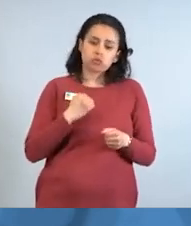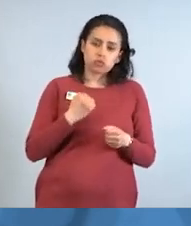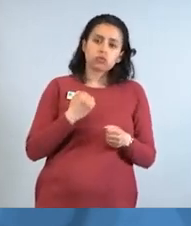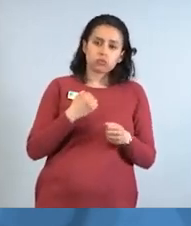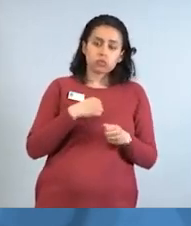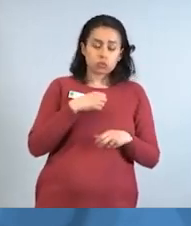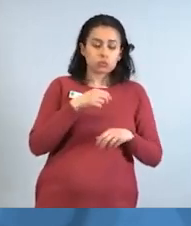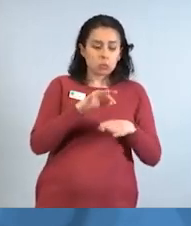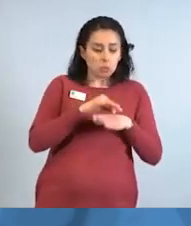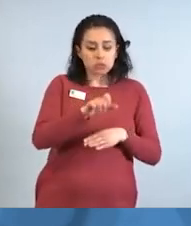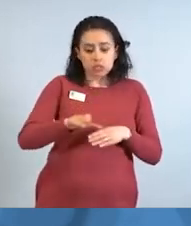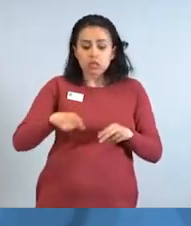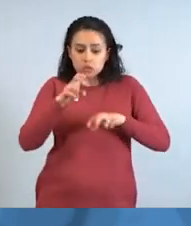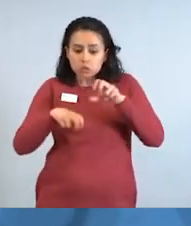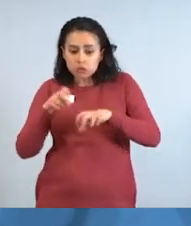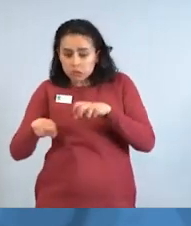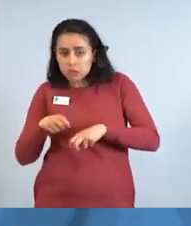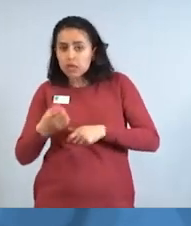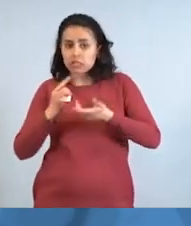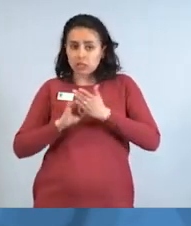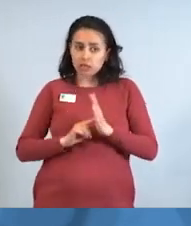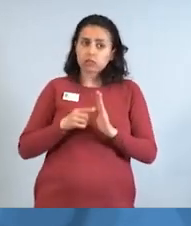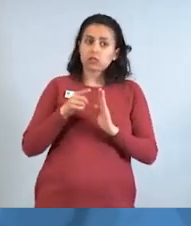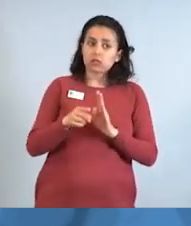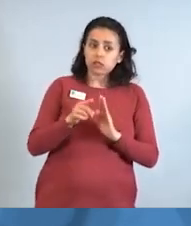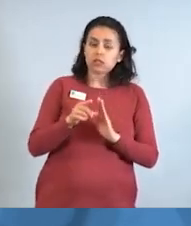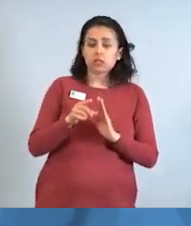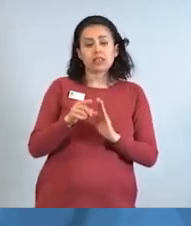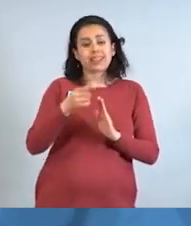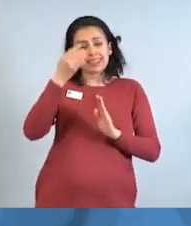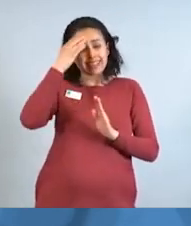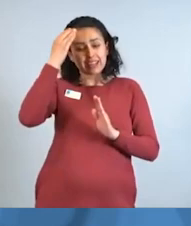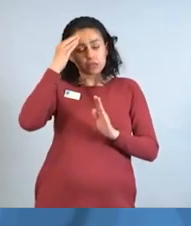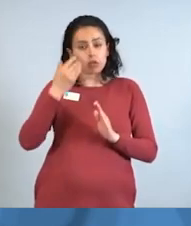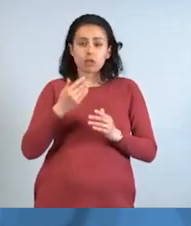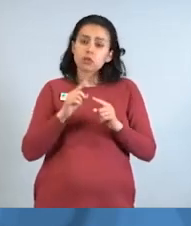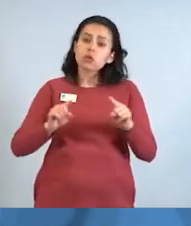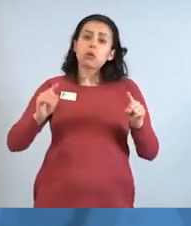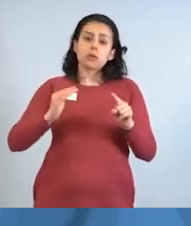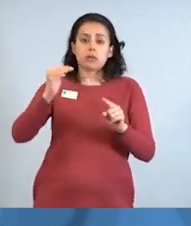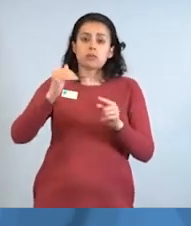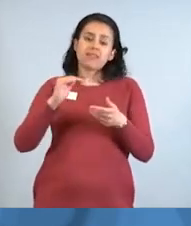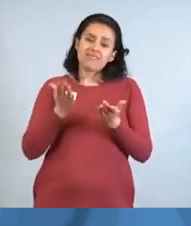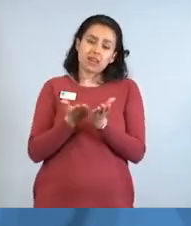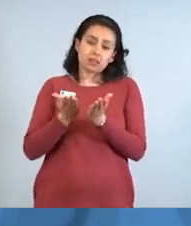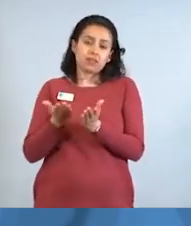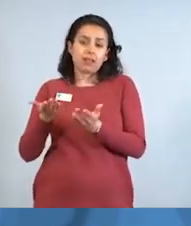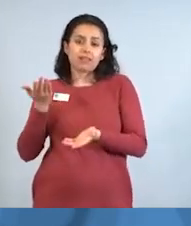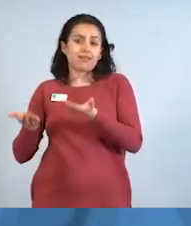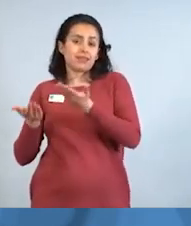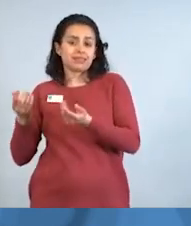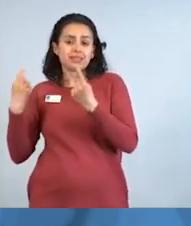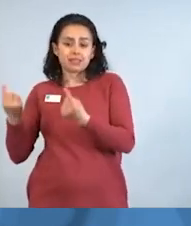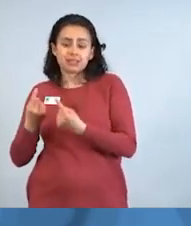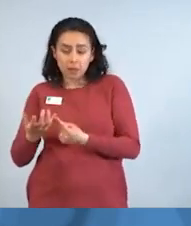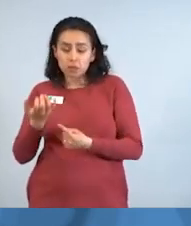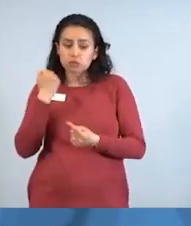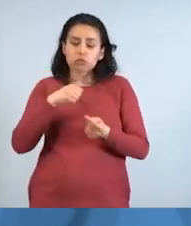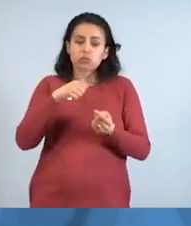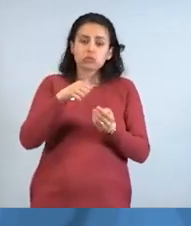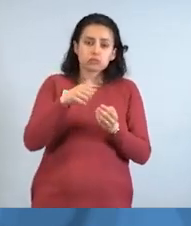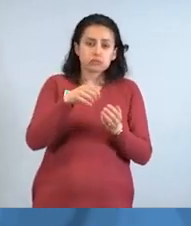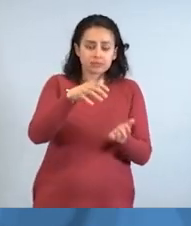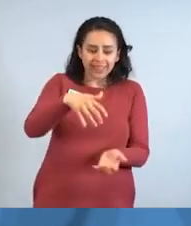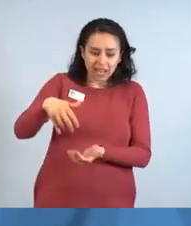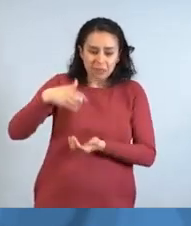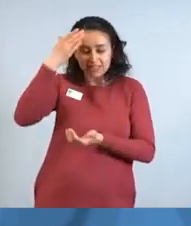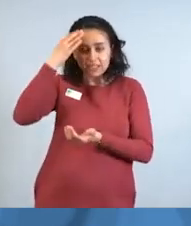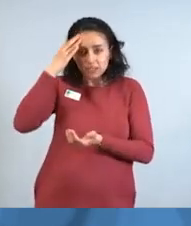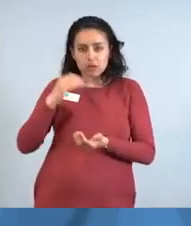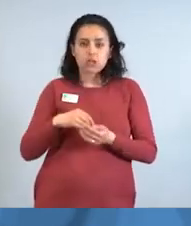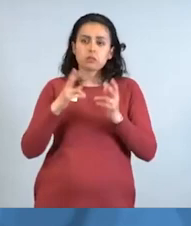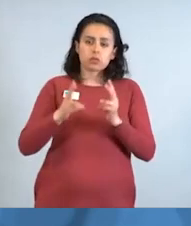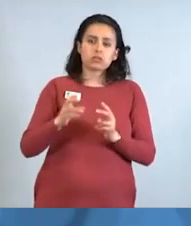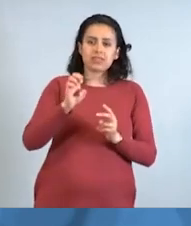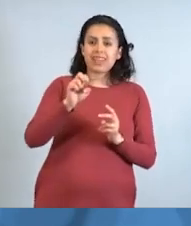Siten tämä on saatu oleellisesti nopeammin kerättyä. Toinen asia on se, että näillä kaikilla EU:ssa hyväksytyillä rokotteilla